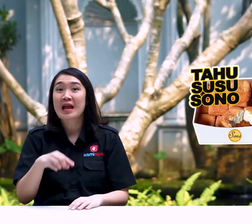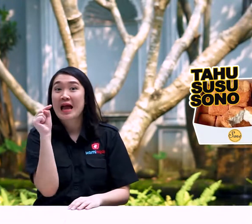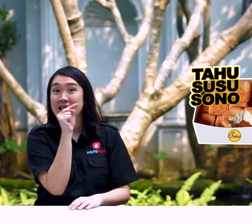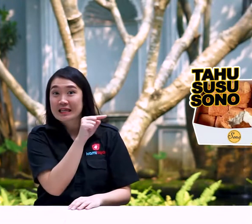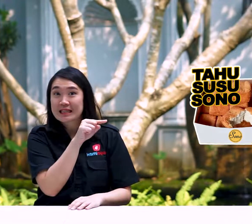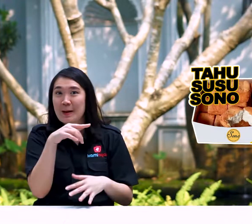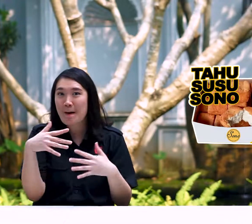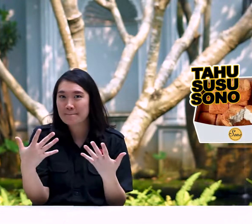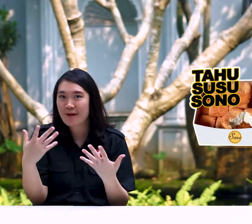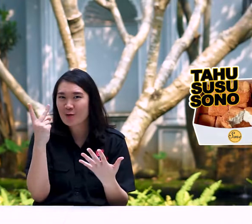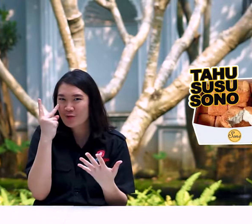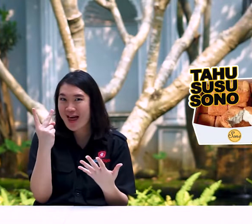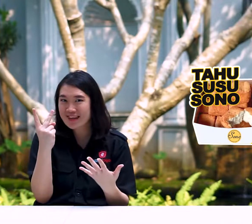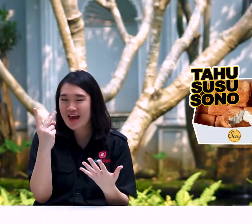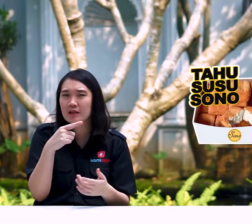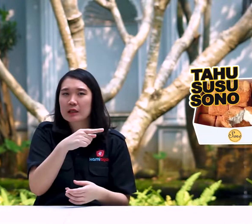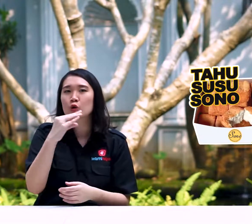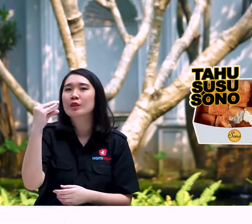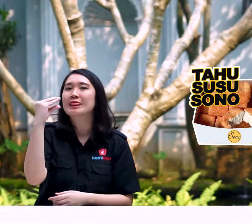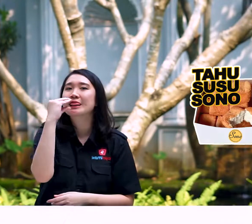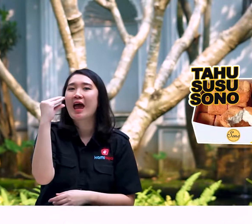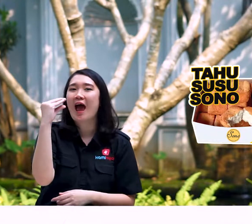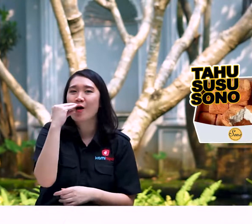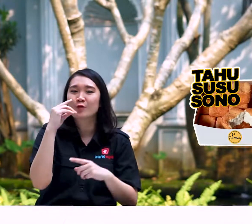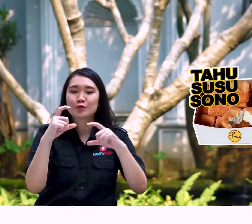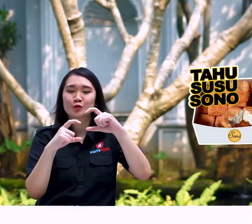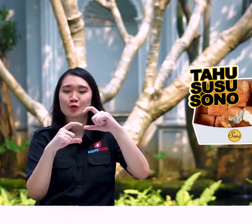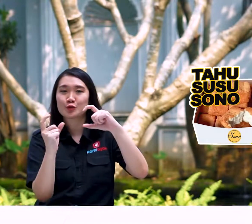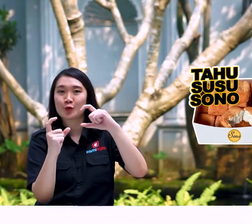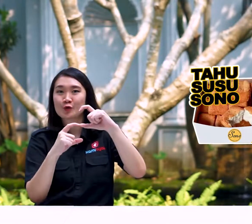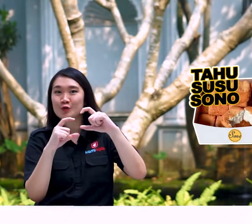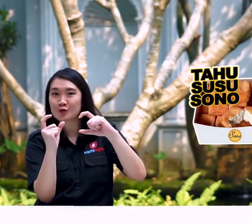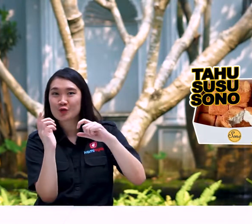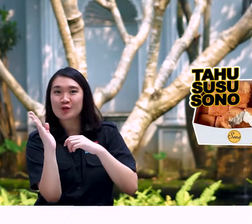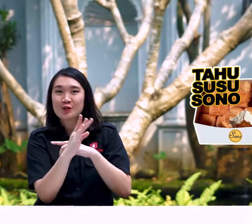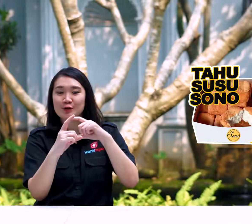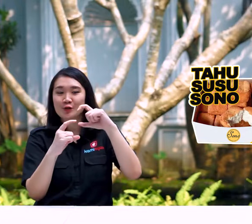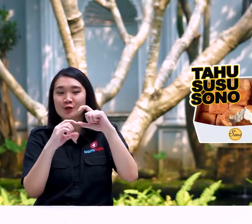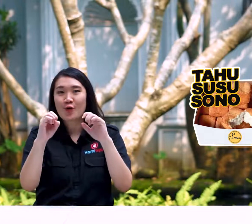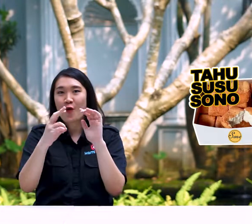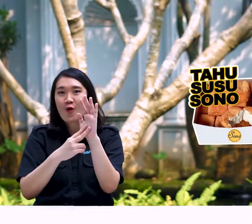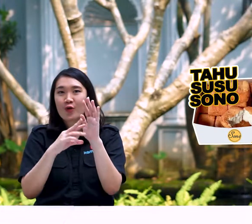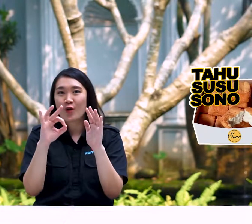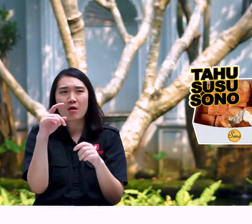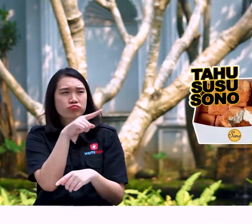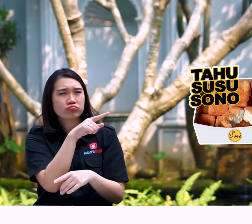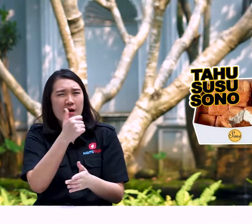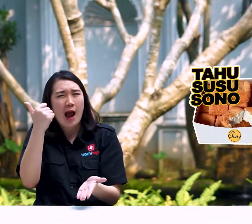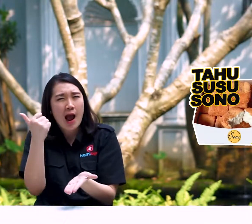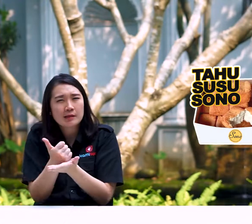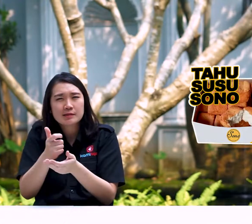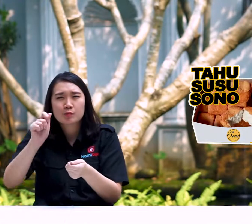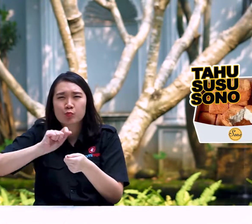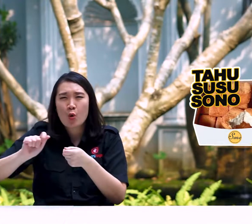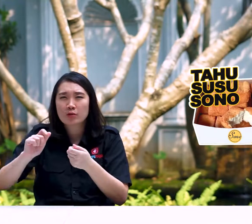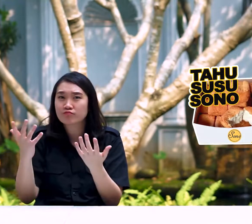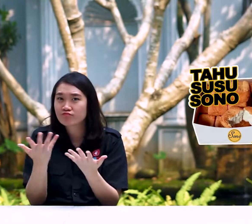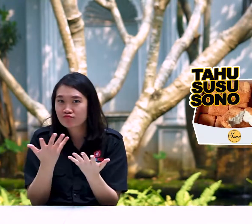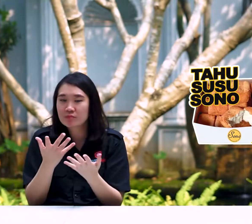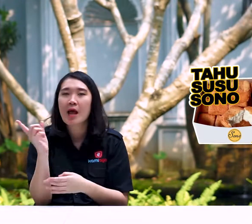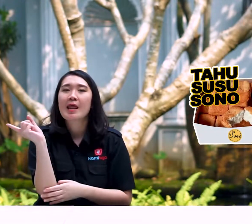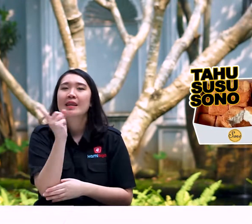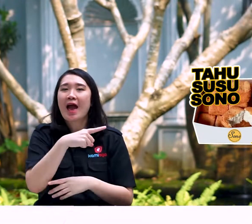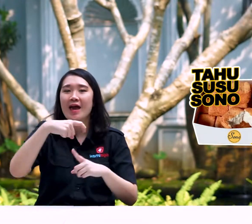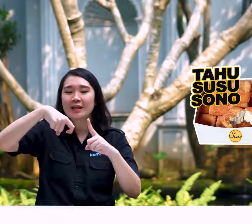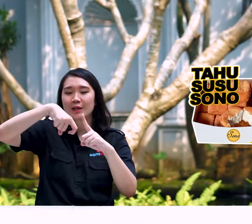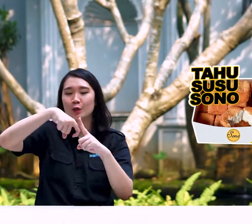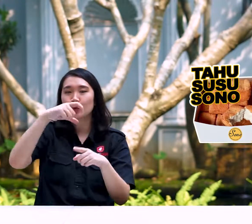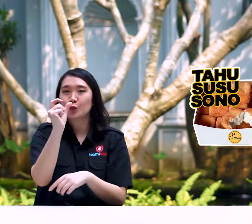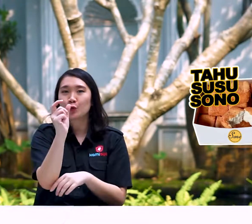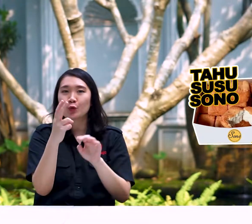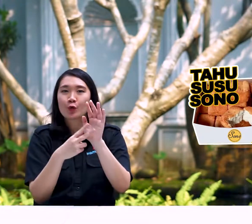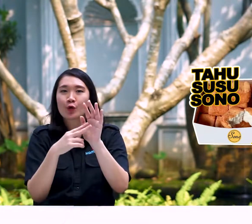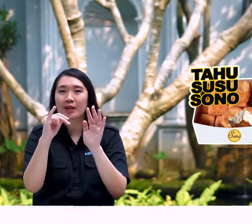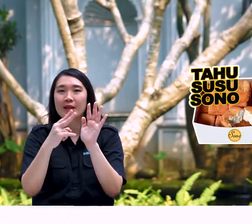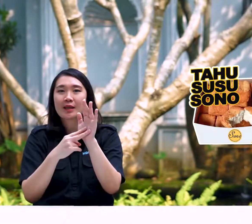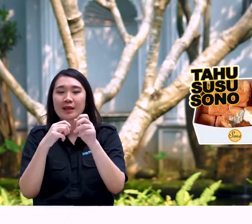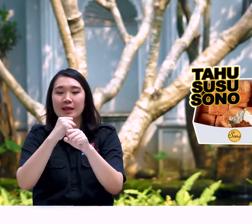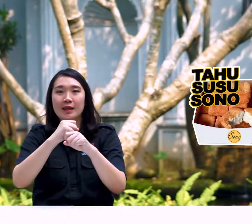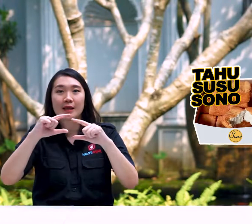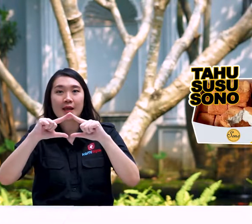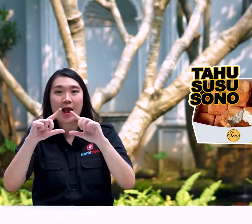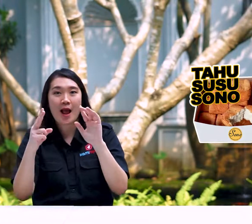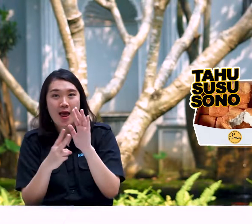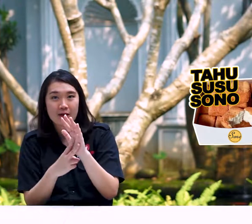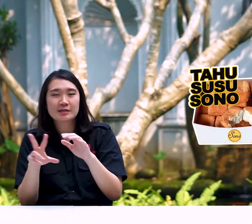Sudah lihat foto itu ya, Tahu Susu Sono asli dibuat dari kota Kuningan,